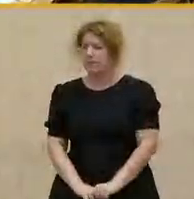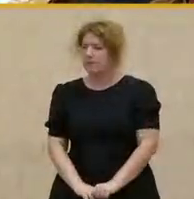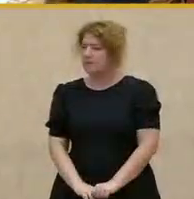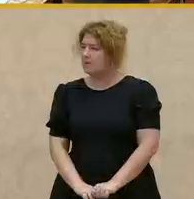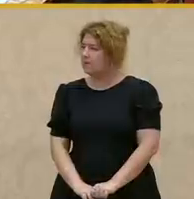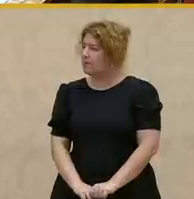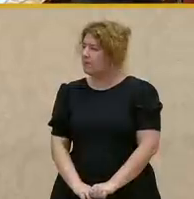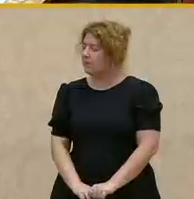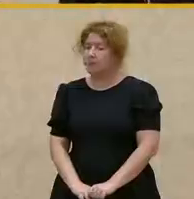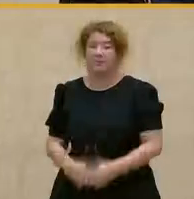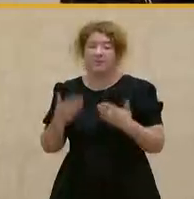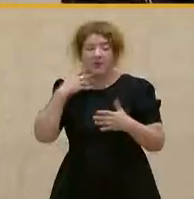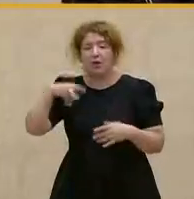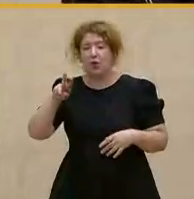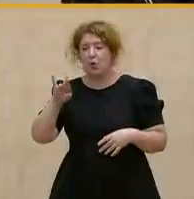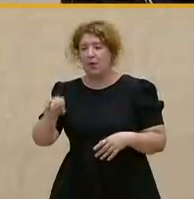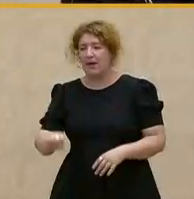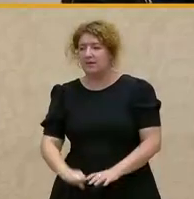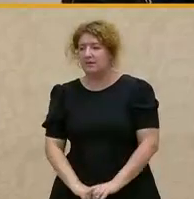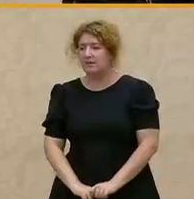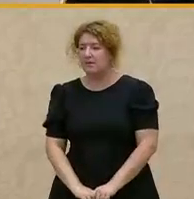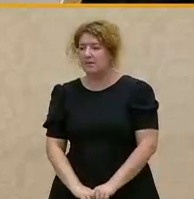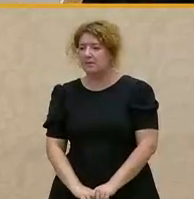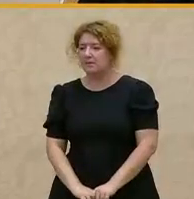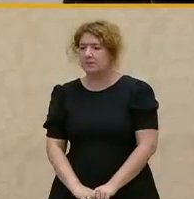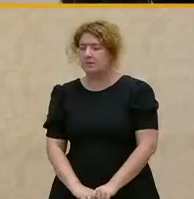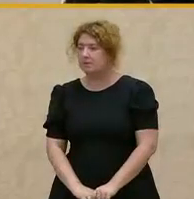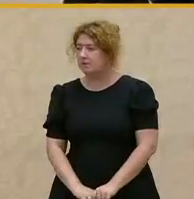Muchas gracias, Nuria. Pasamos ahora al tercer panel, damos paso